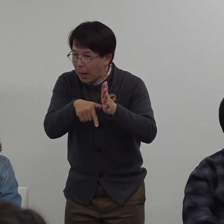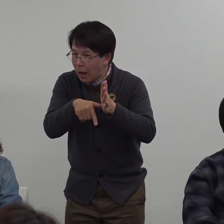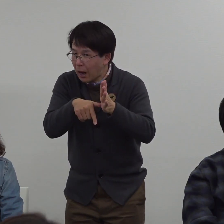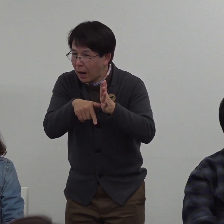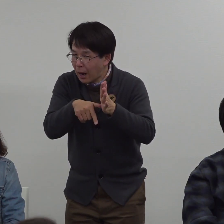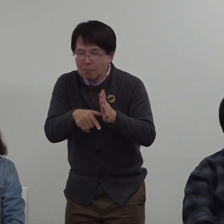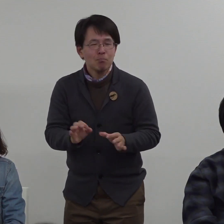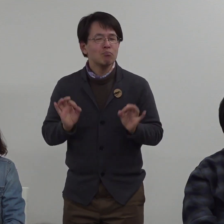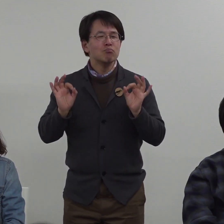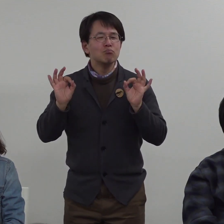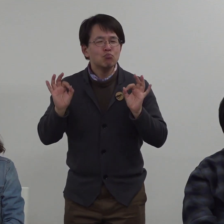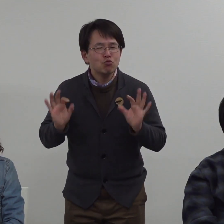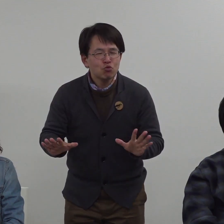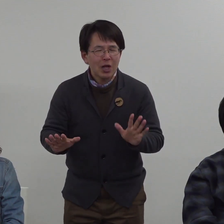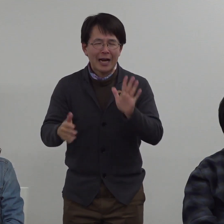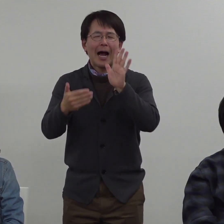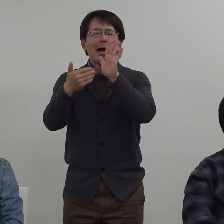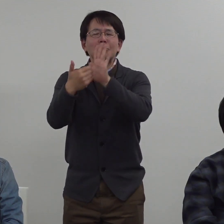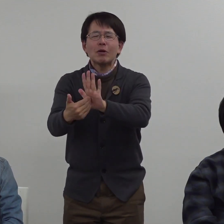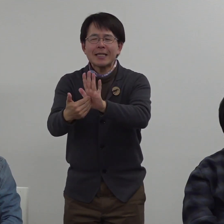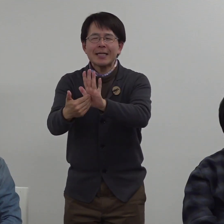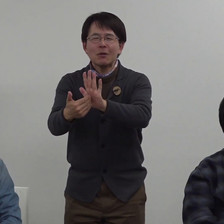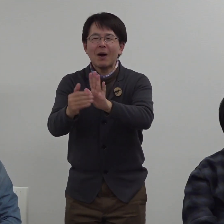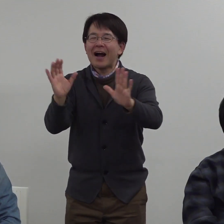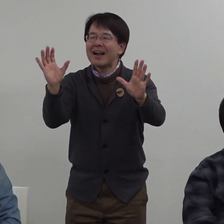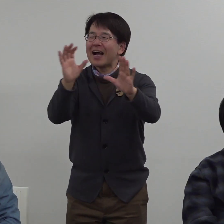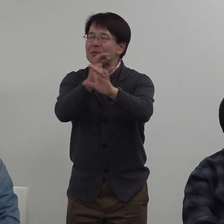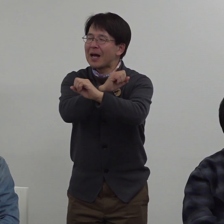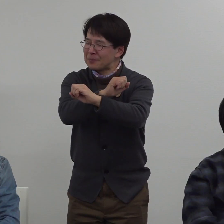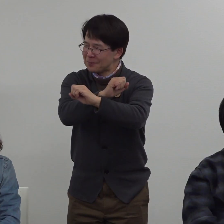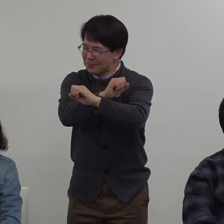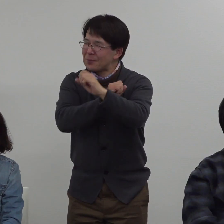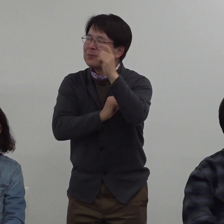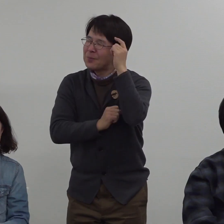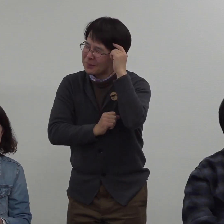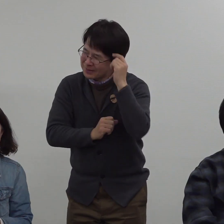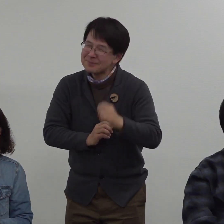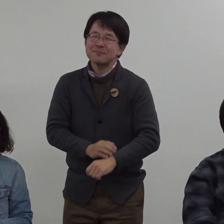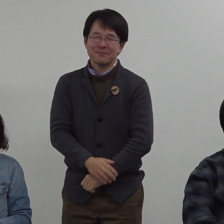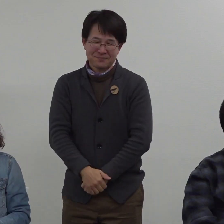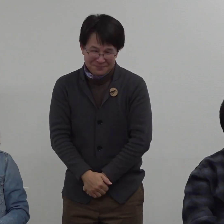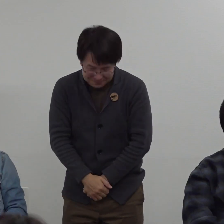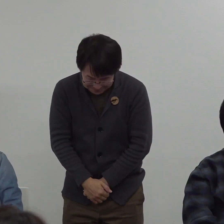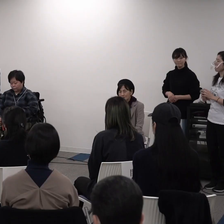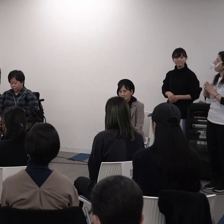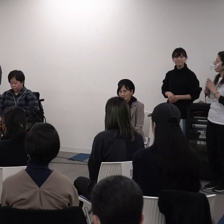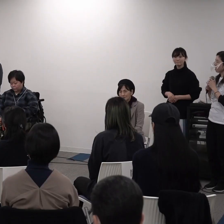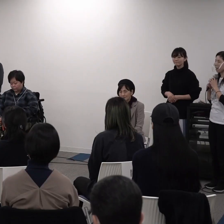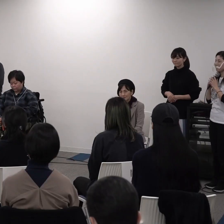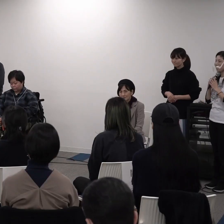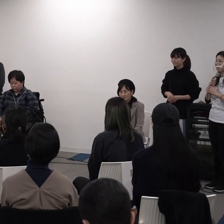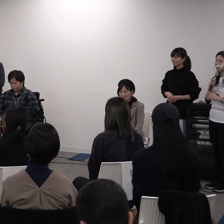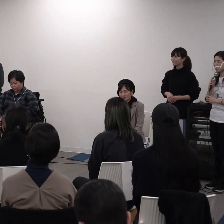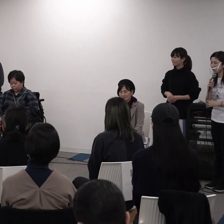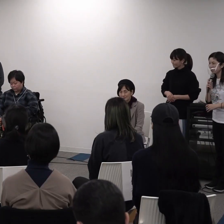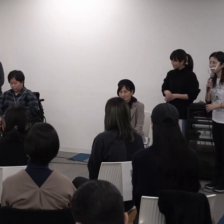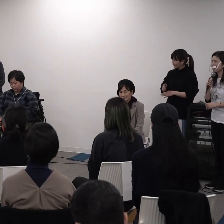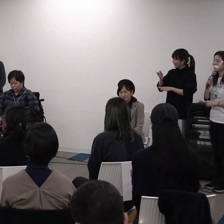無駄な「拒否」をなくしていけるんじゃないかなっていうふうに思います 橋爪）はいありがとうございます